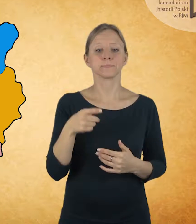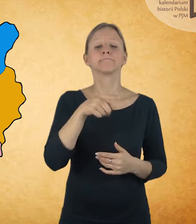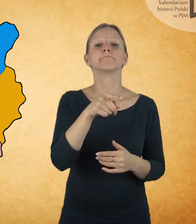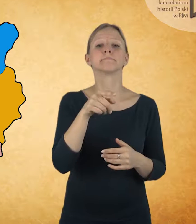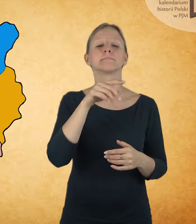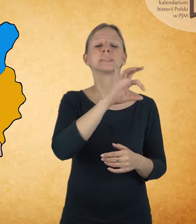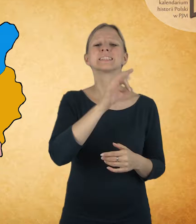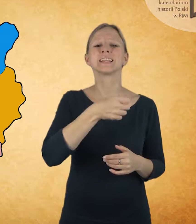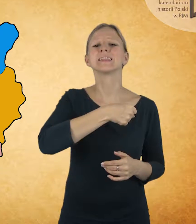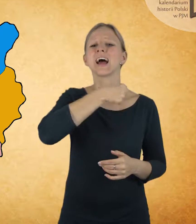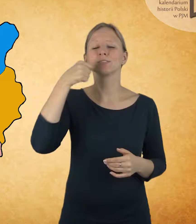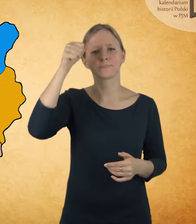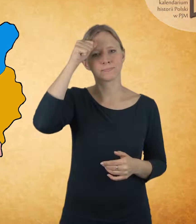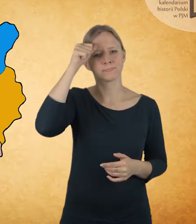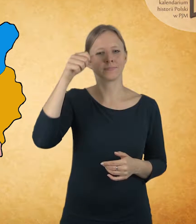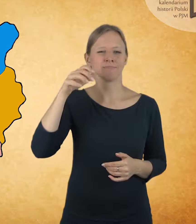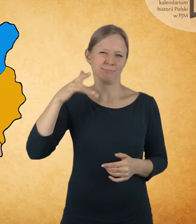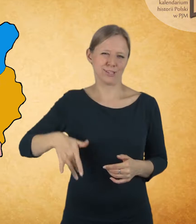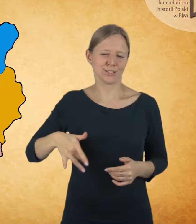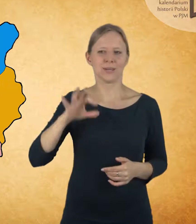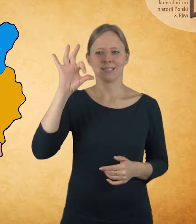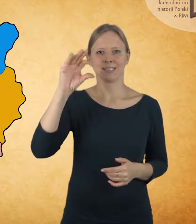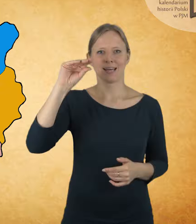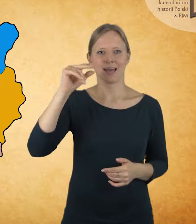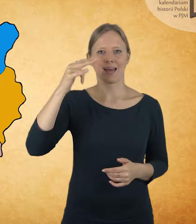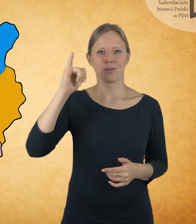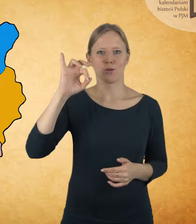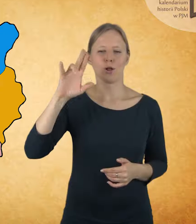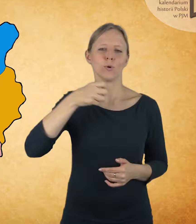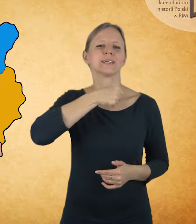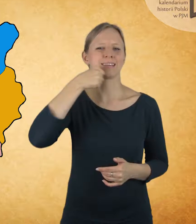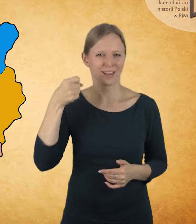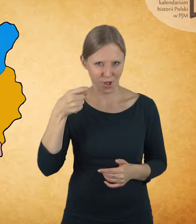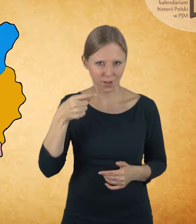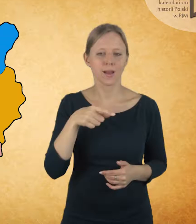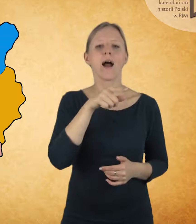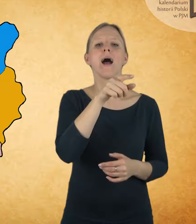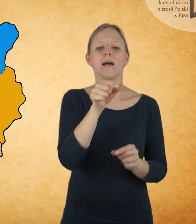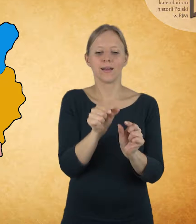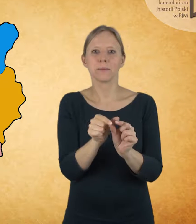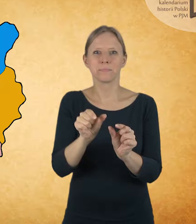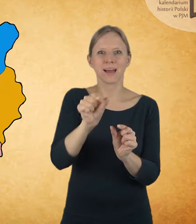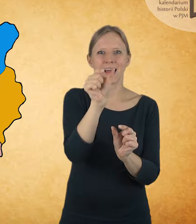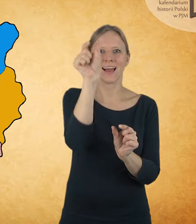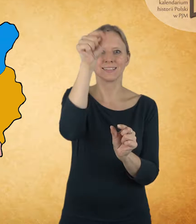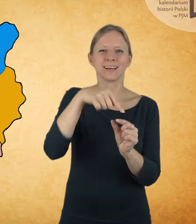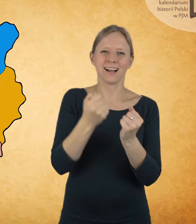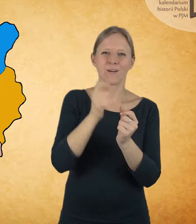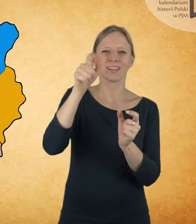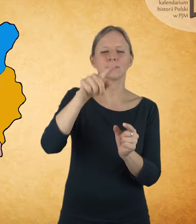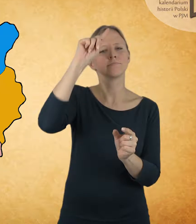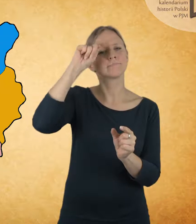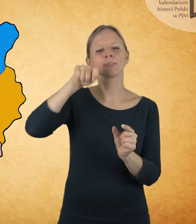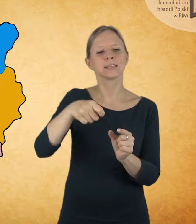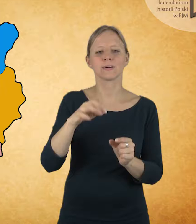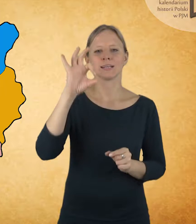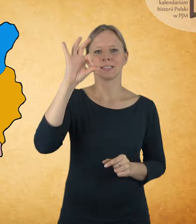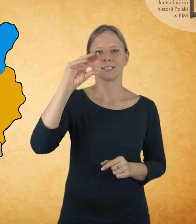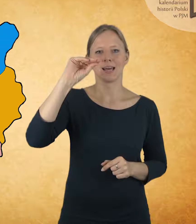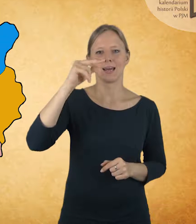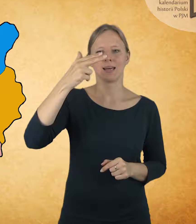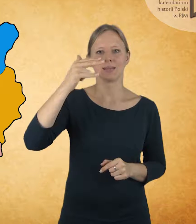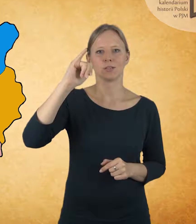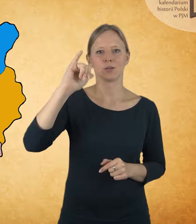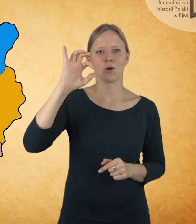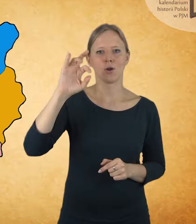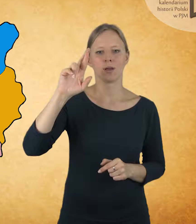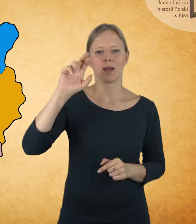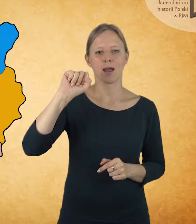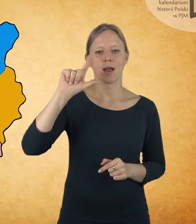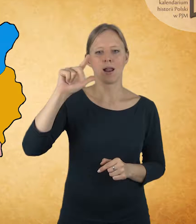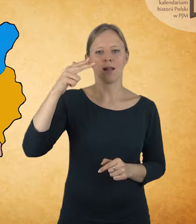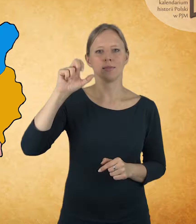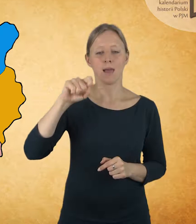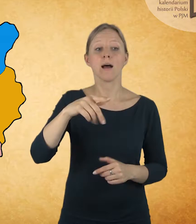Najstarszy syn nazywany był książę senior, a ta dzielnica nazywała się Senioralna.